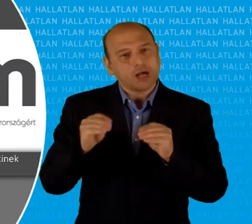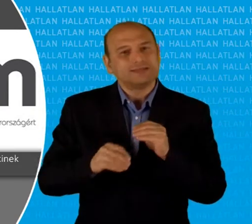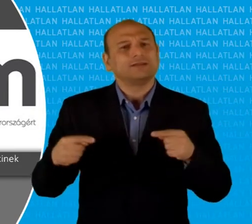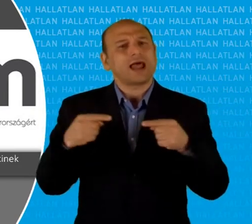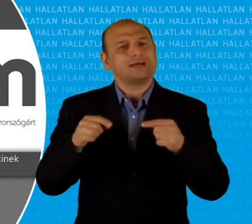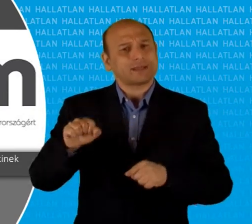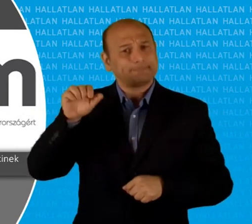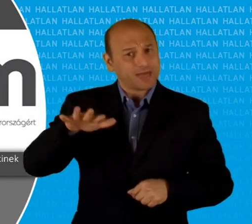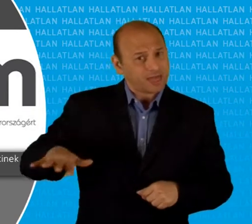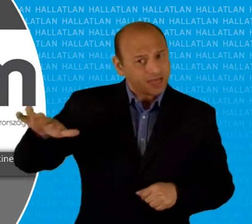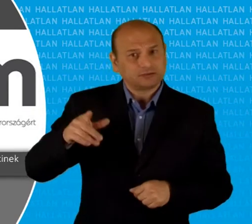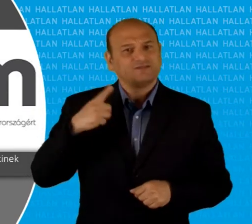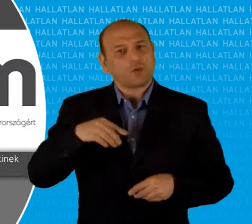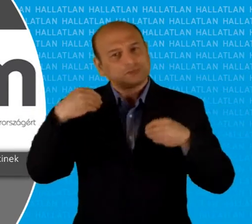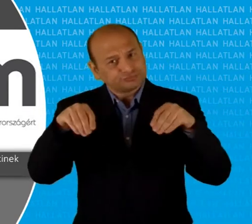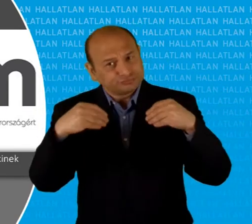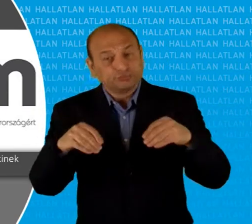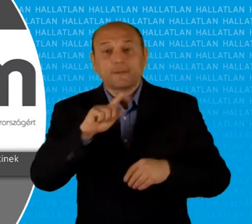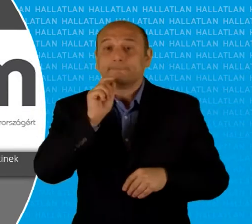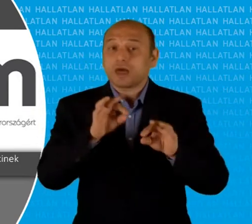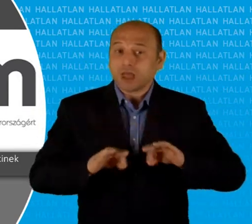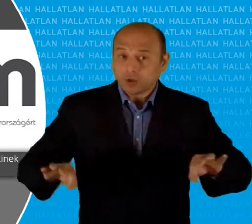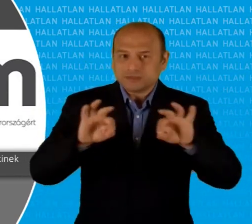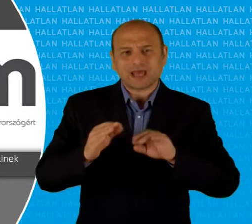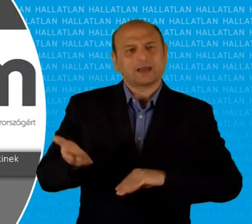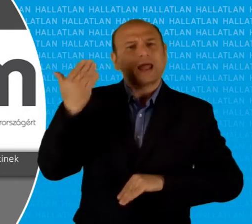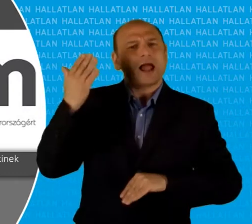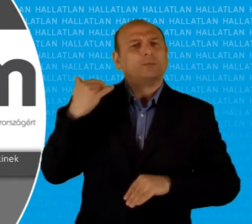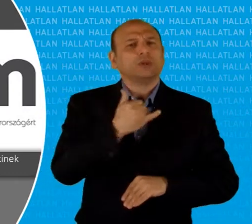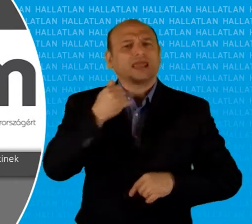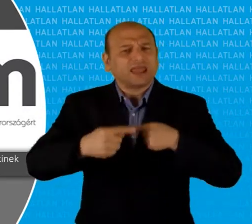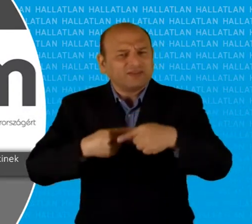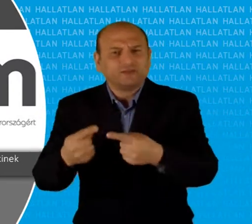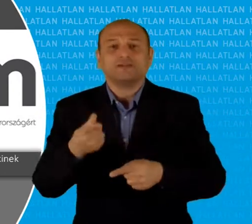Az ellenzéki párt elmondta, hogy Magyarországon az elmúlt években